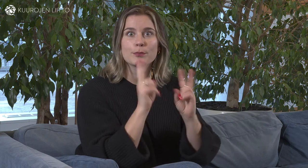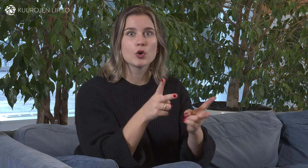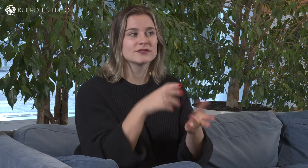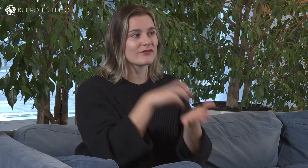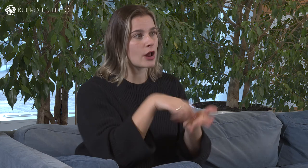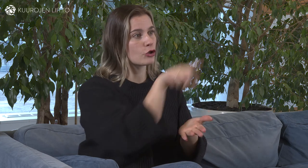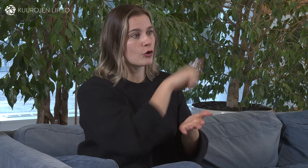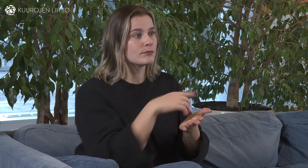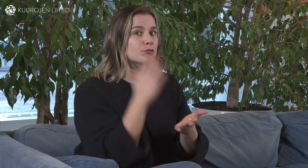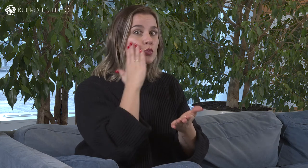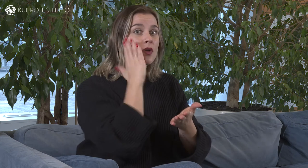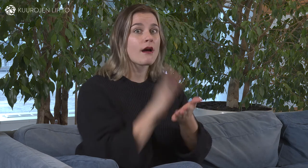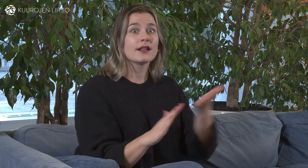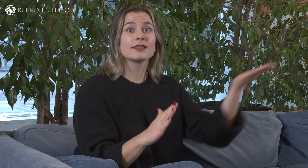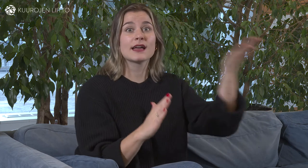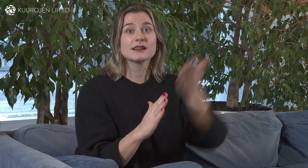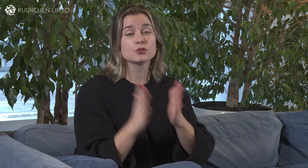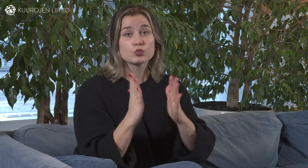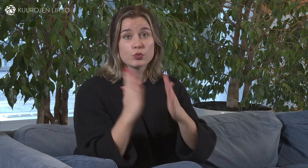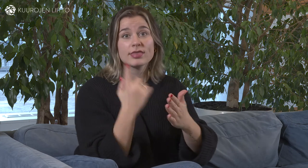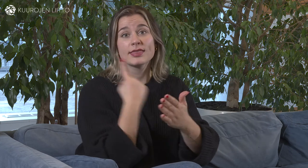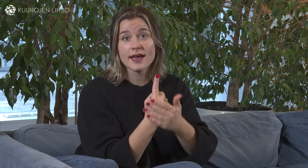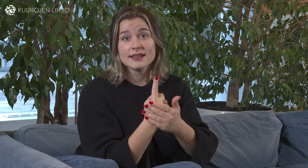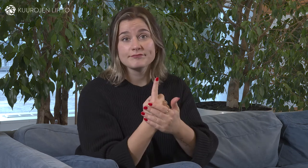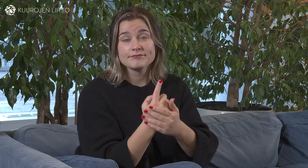Valtion on myös ehdottomasti esitettävä anteeksipyyntö.